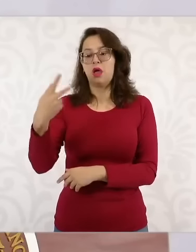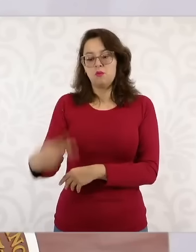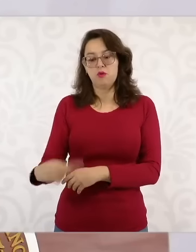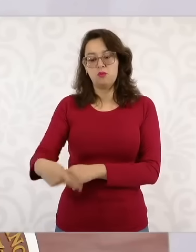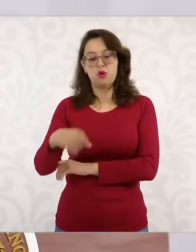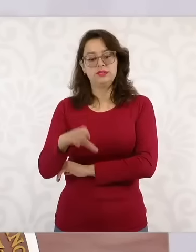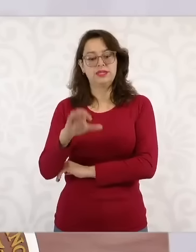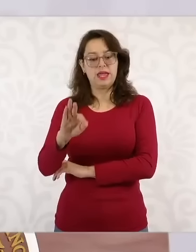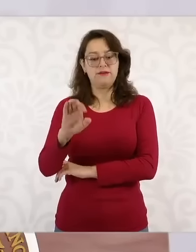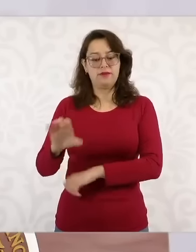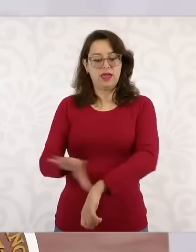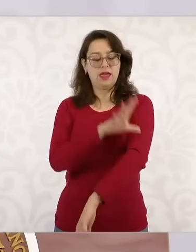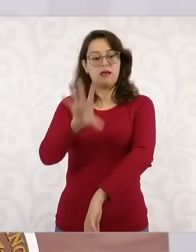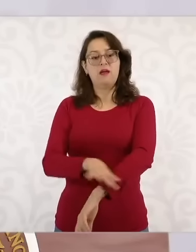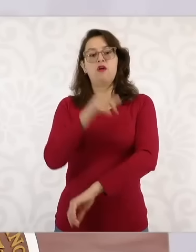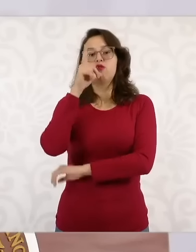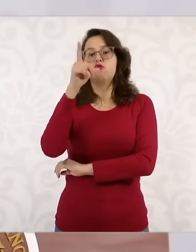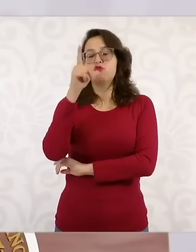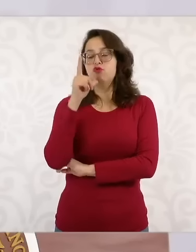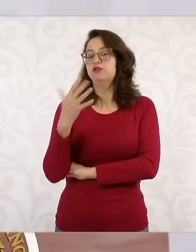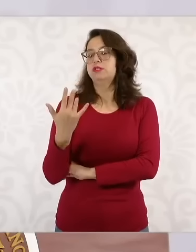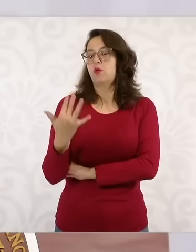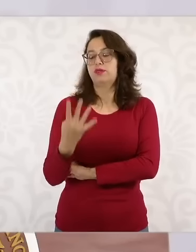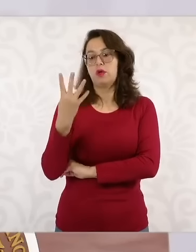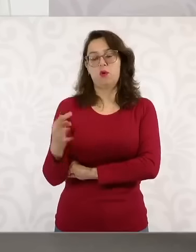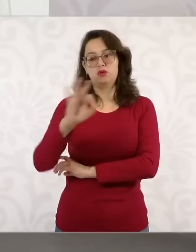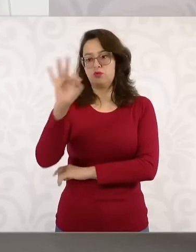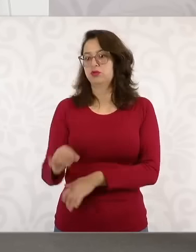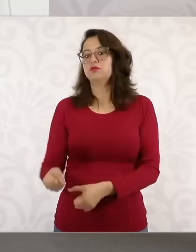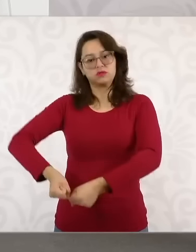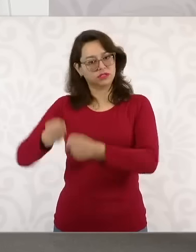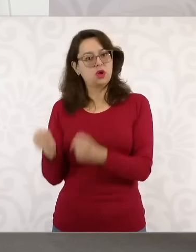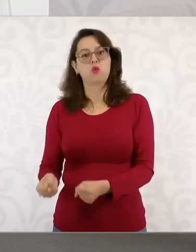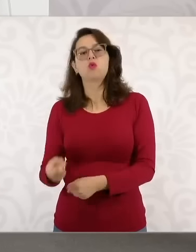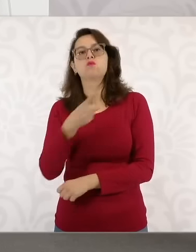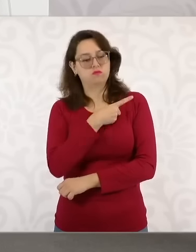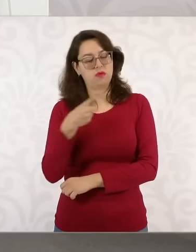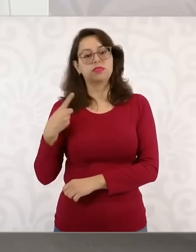de generación eléctrica que debe de garantizar el Estado. En resumen, lo que nos presentó es